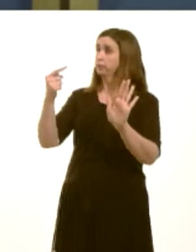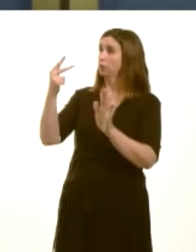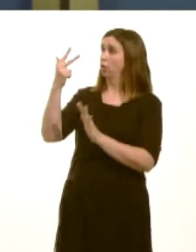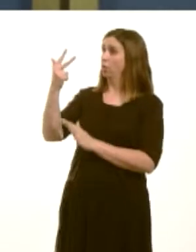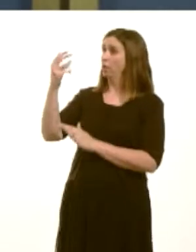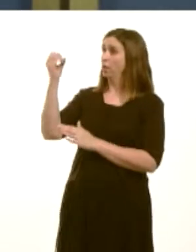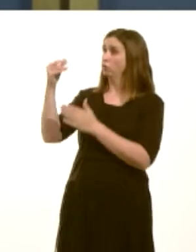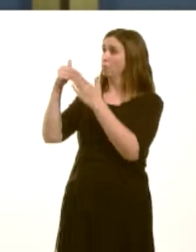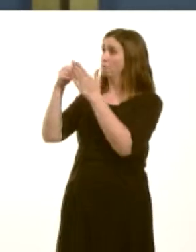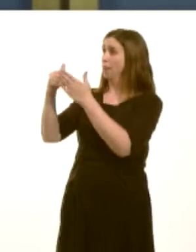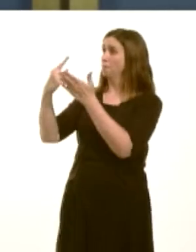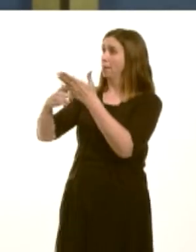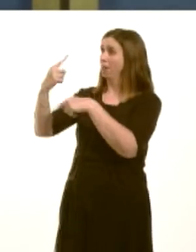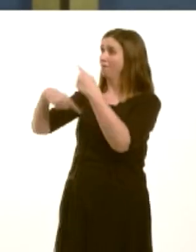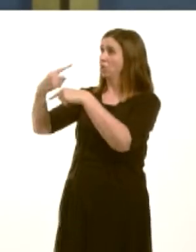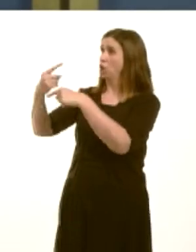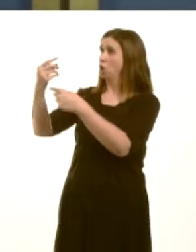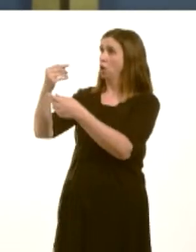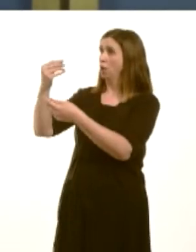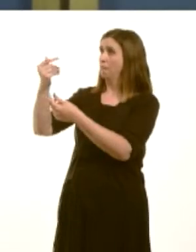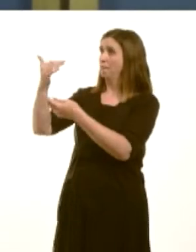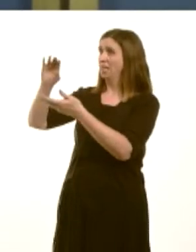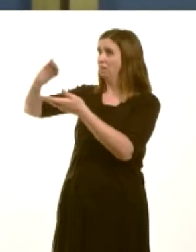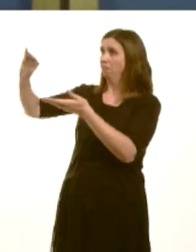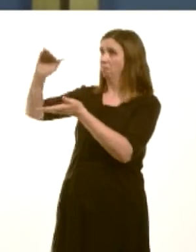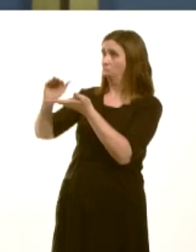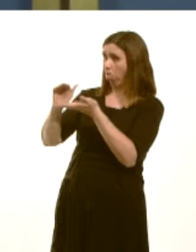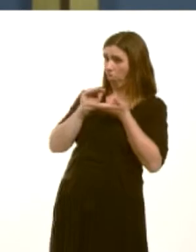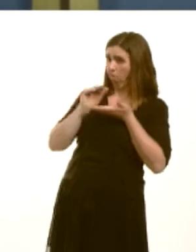golygu, yn ystod eich cyfnod fel Prif Weinidog, rydych chi wedi gweld colled i gyllid Cymru